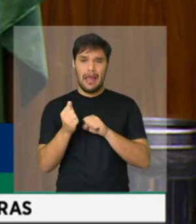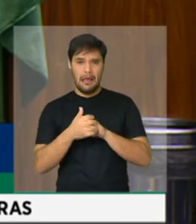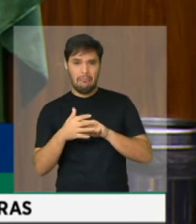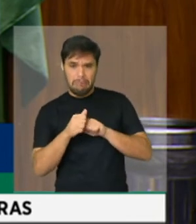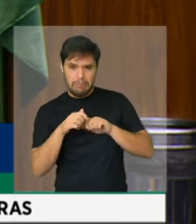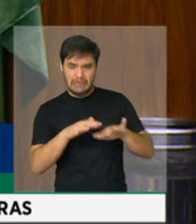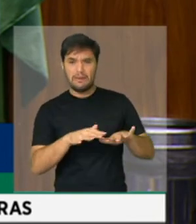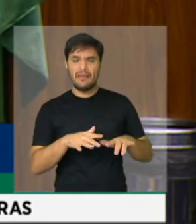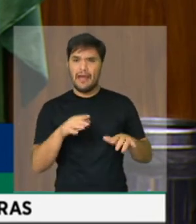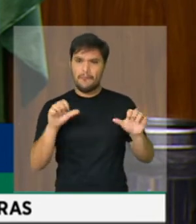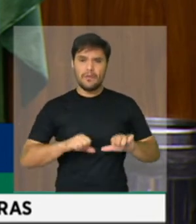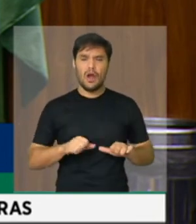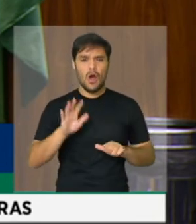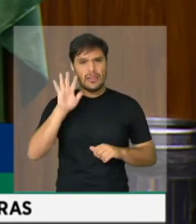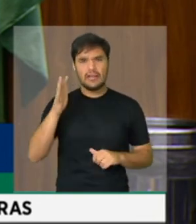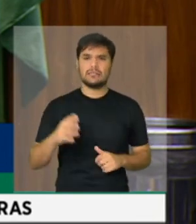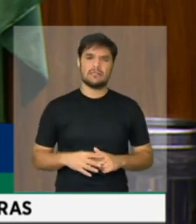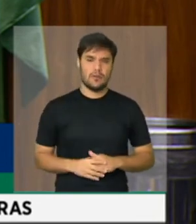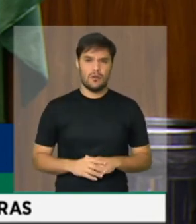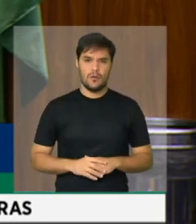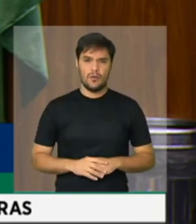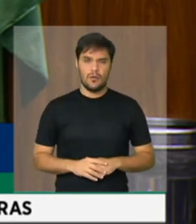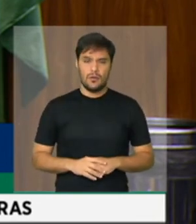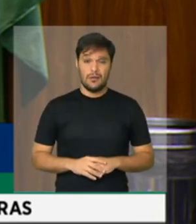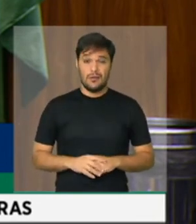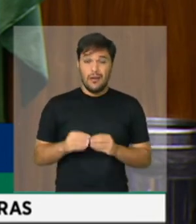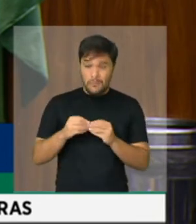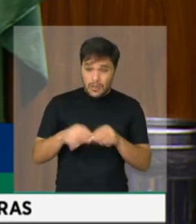ESSE PAÍS DA PANDEMIA É MAIS DURO AINDA ESSA DECISÃO. DURA PARA O CIDADÃO E DURA PARA